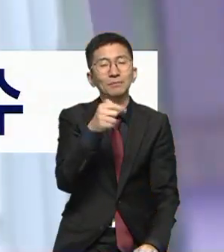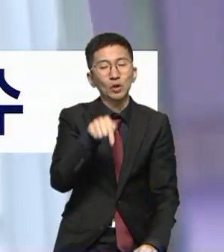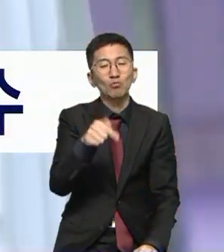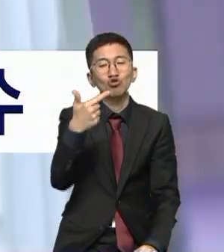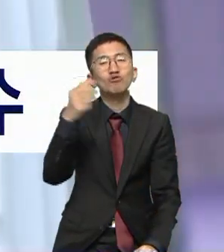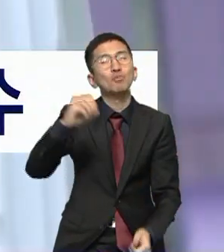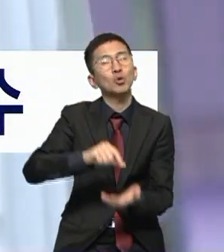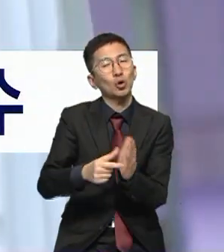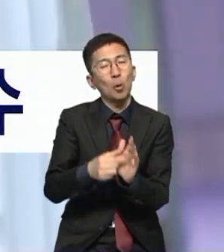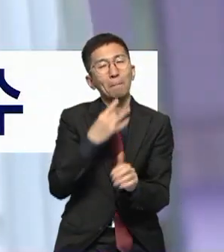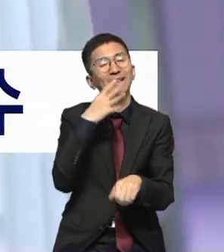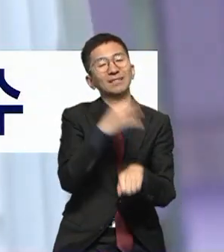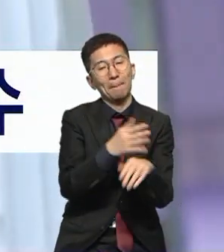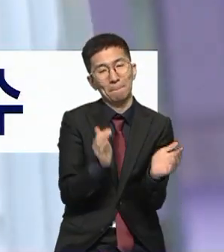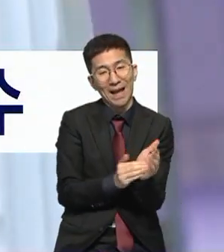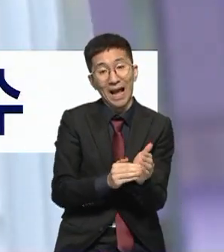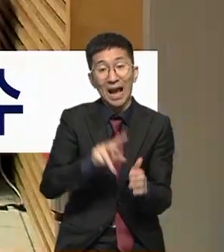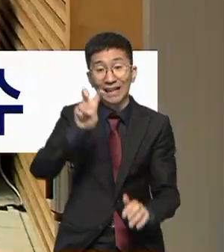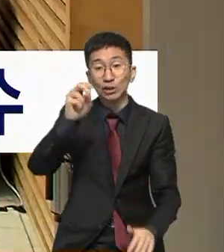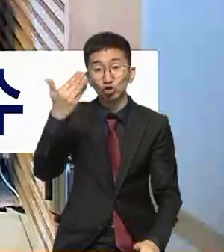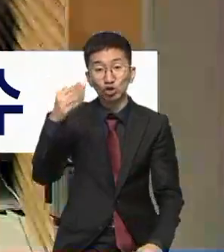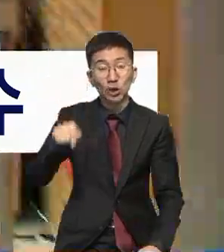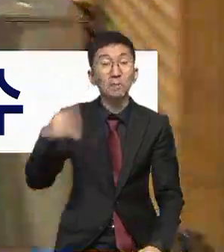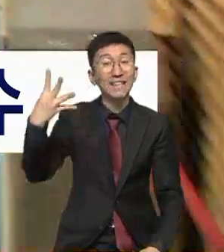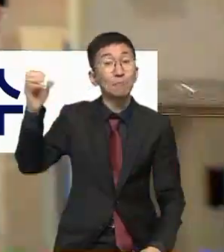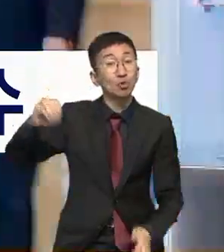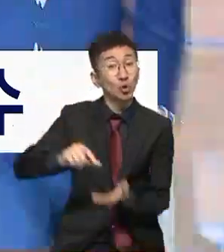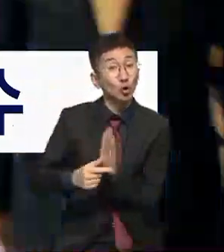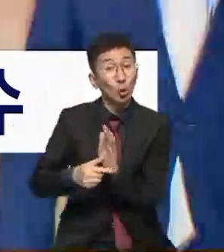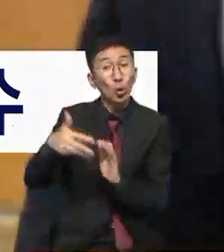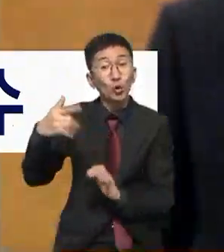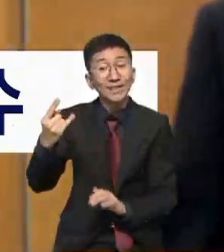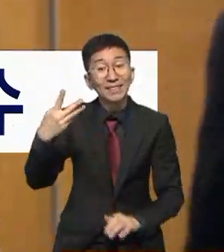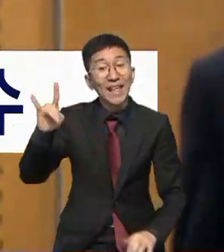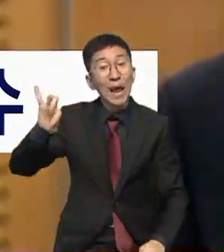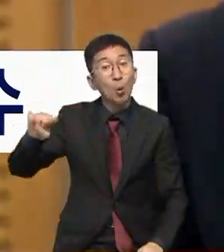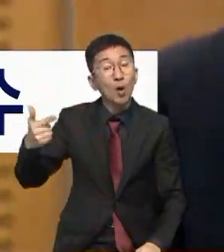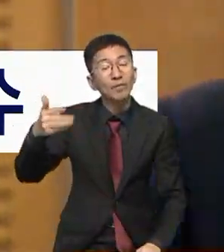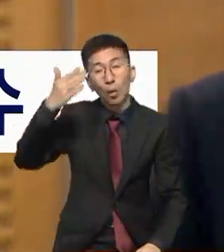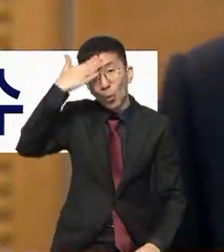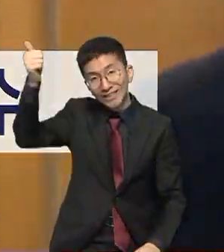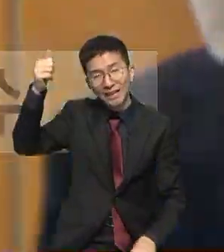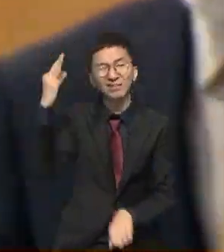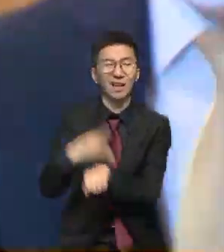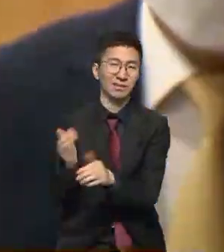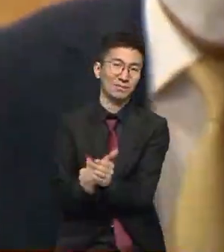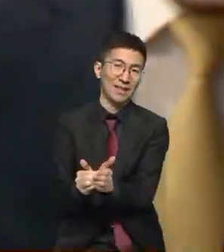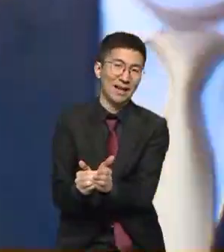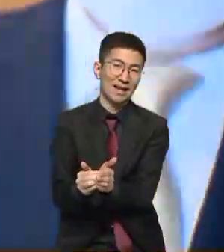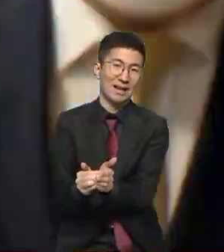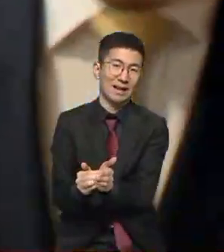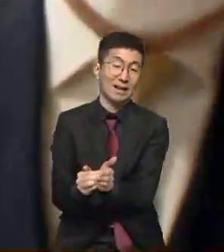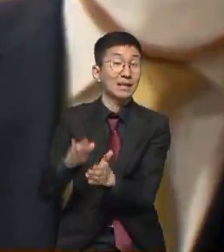인수했습니다. 남은 지분 29.4%는 최태원 회장이 사들였습니다. 이 과정에서 최 회장이 개인 이득을